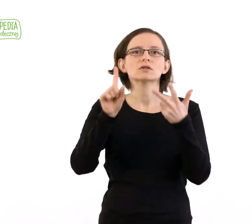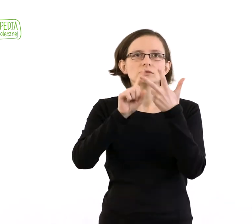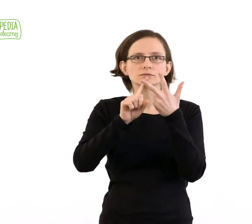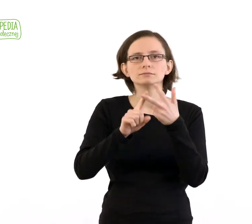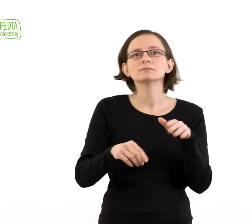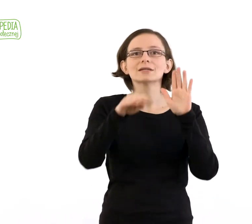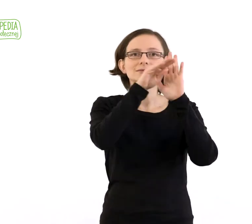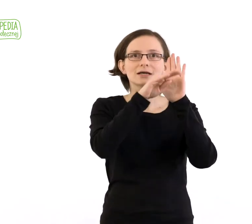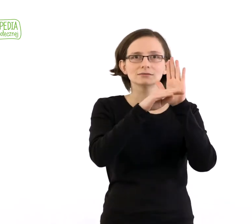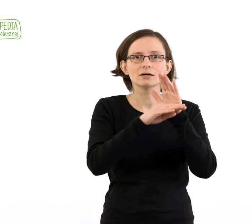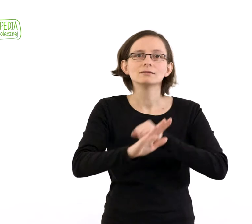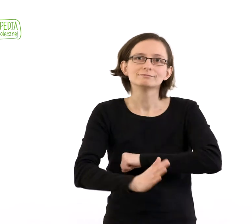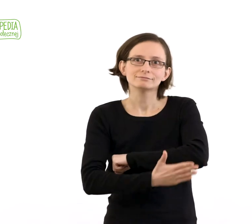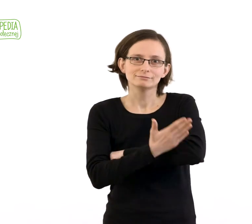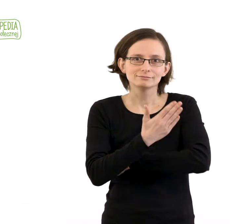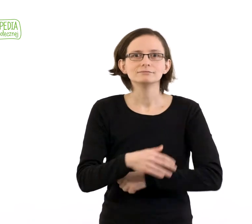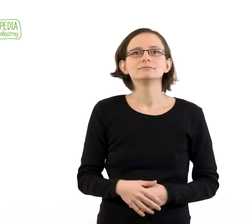3. Zasada subsydiarności